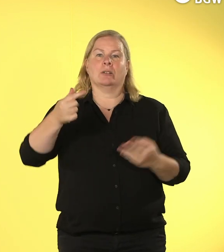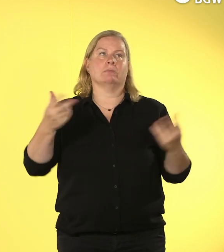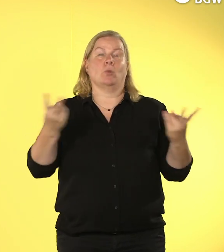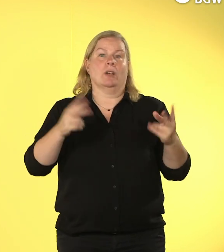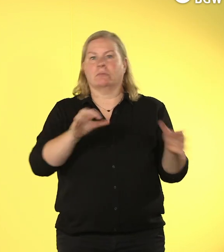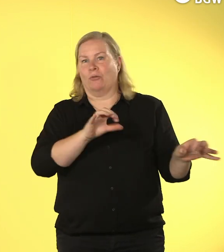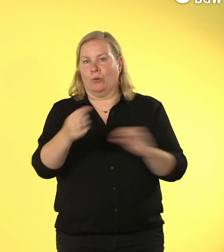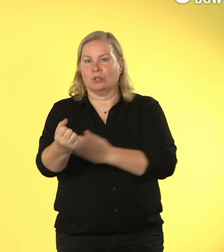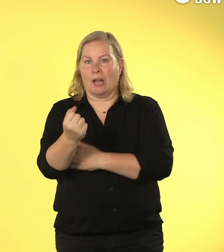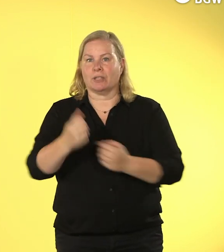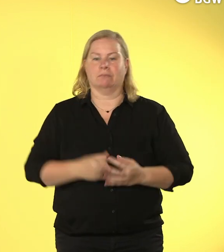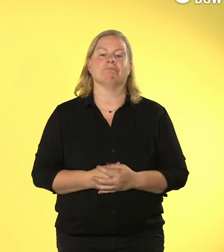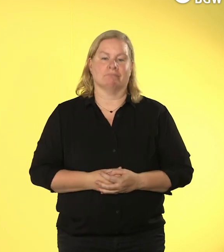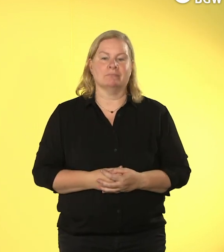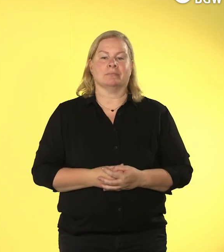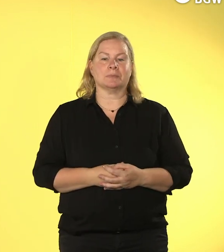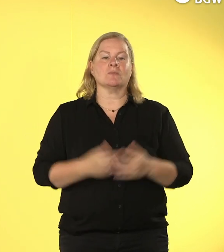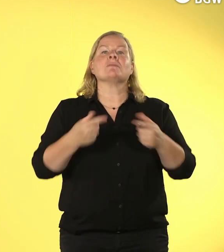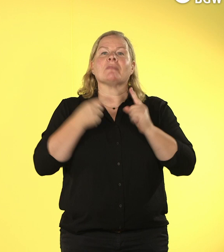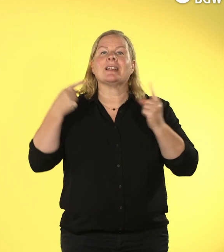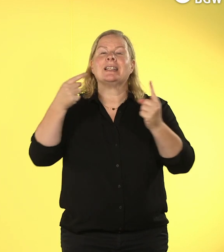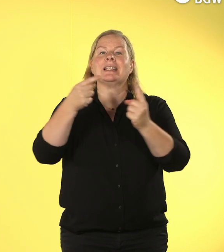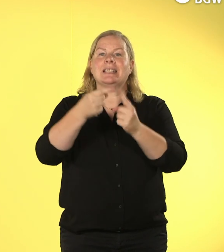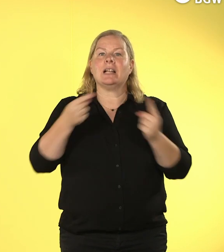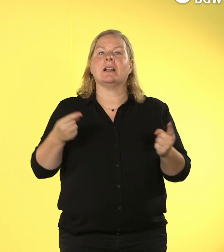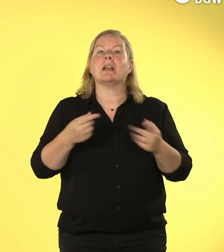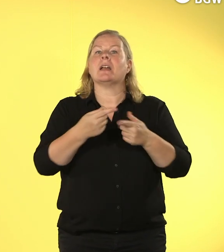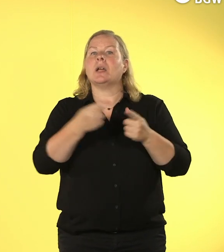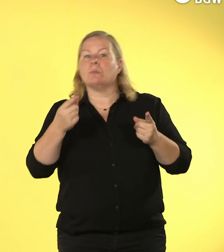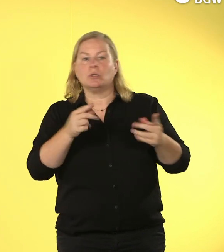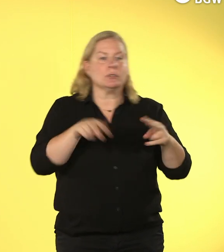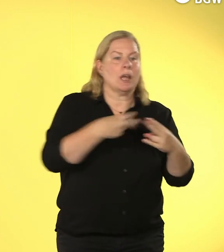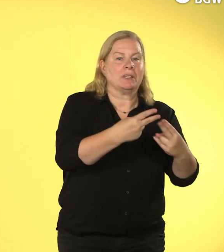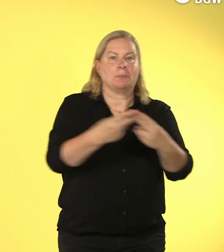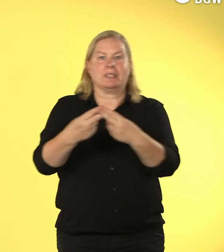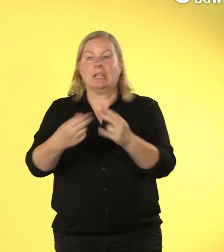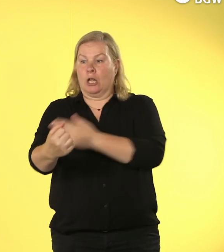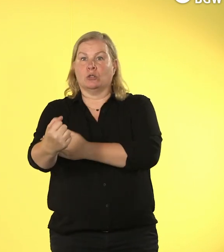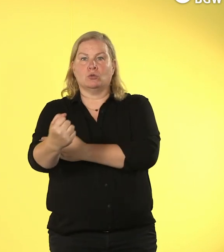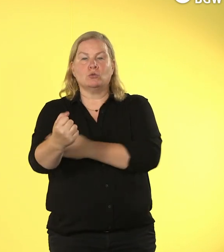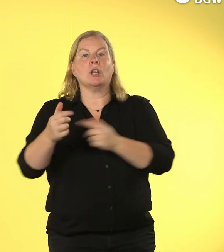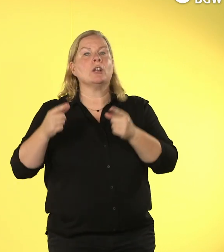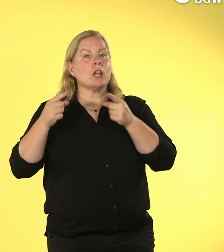"... In allem Maß, damit die Starken finden, wonach sie verlangen und die Schwachen nicht davonlaufen."